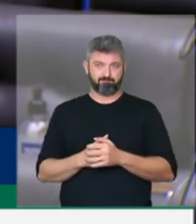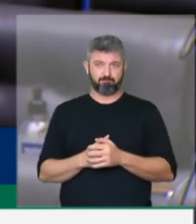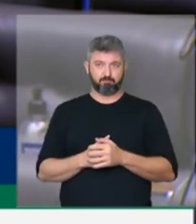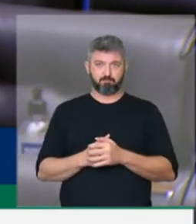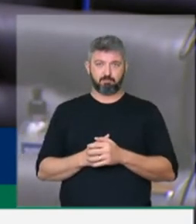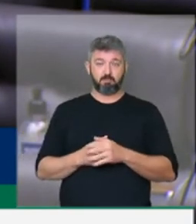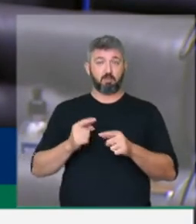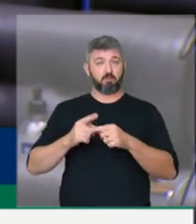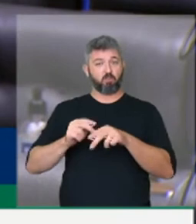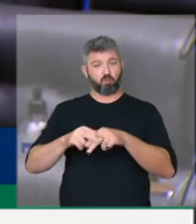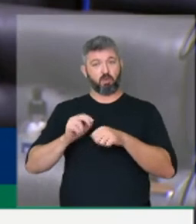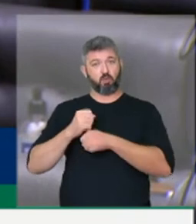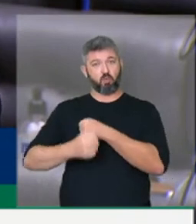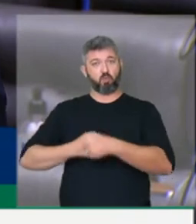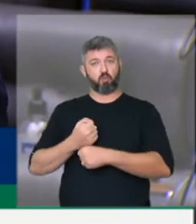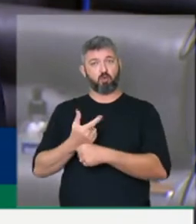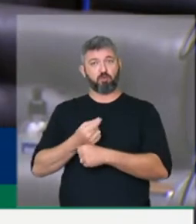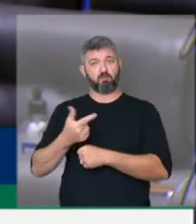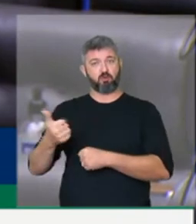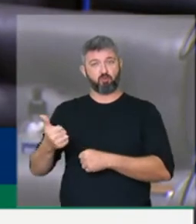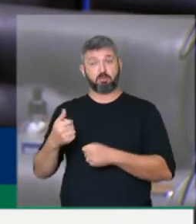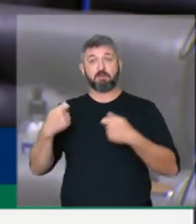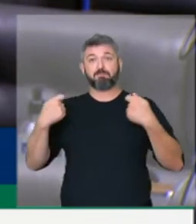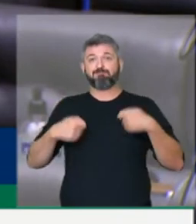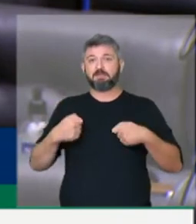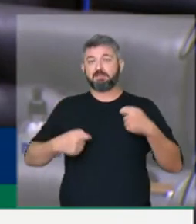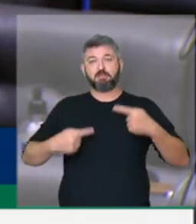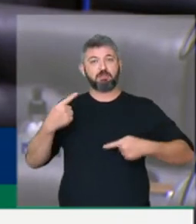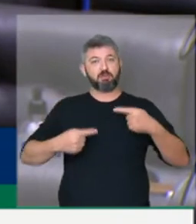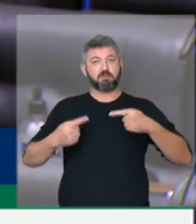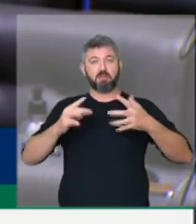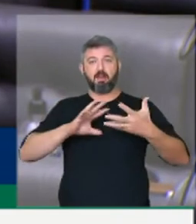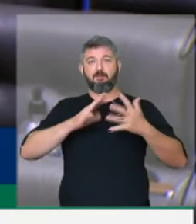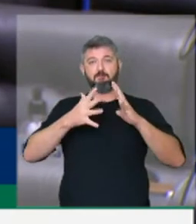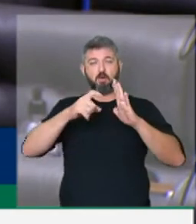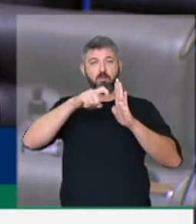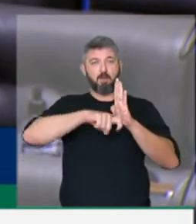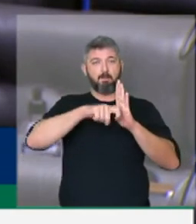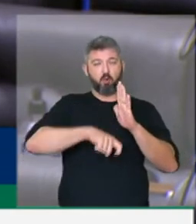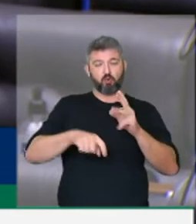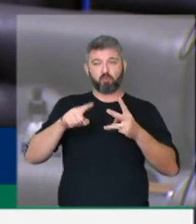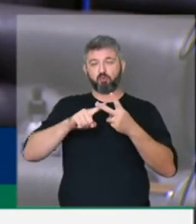NA AGENDA ECONÔMICA DESSE ANO DE 20 CÉ U. PRECISAMOS DISCUTIR REFORMAS TRIBUTÁRIA, ADMINISTRATIVA, PACTO